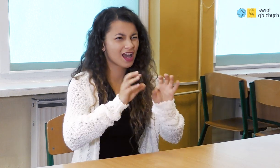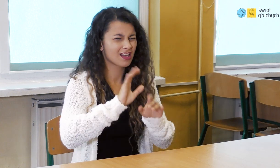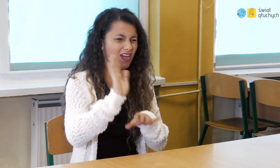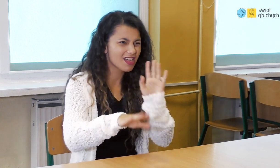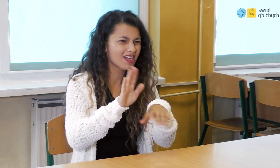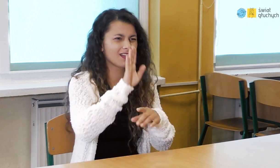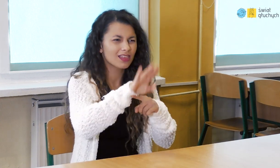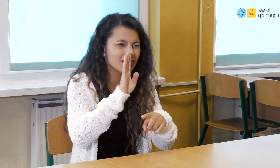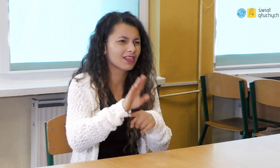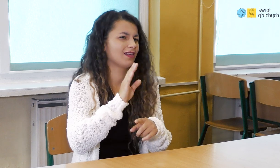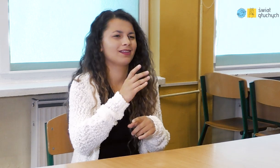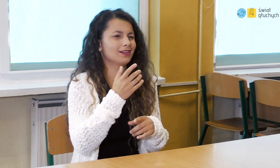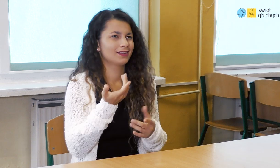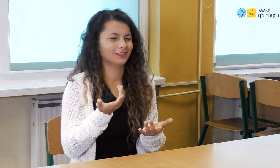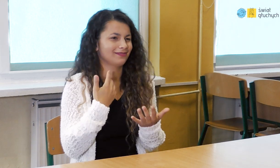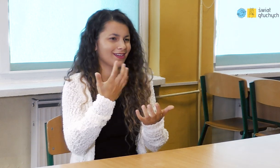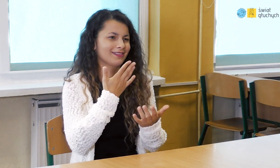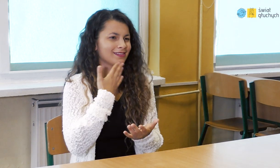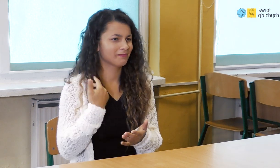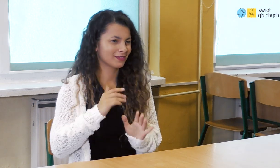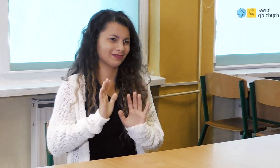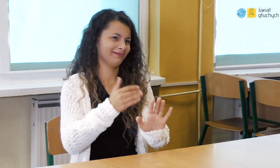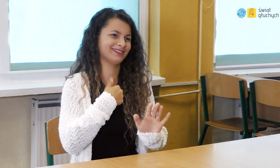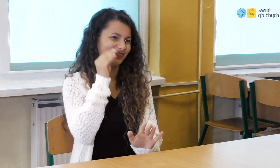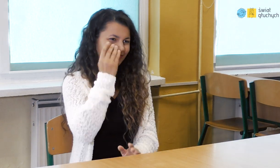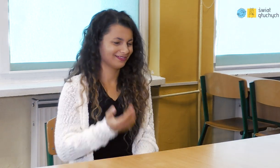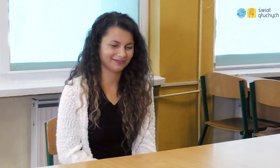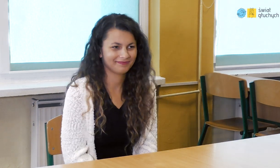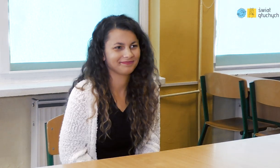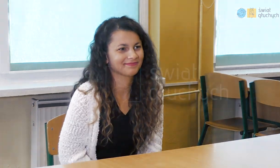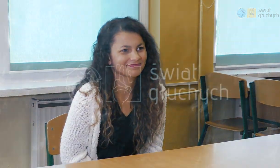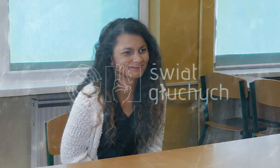A jeżeli nie tłumaczy albo robi to byle jak, to ja już nie mam ochoty na naukę.